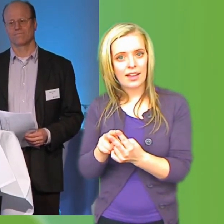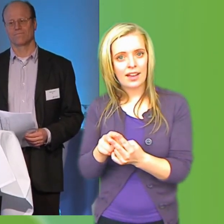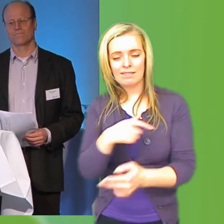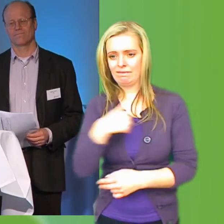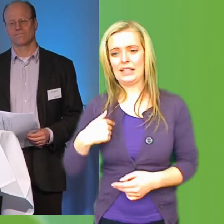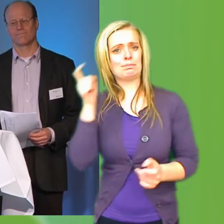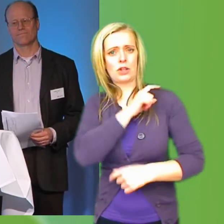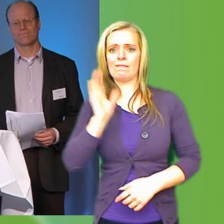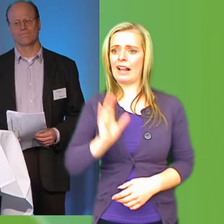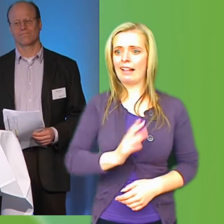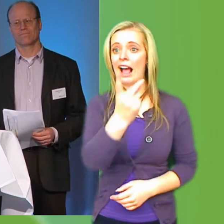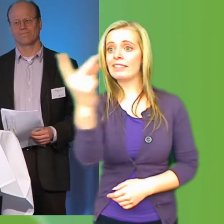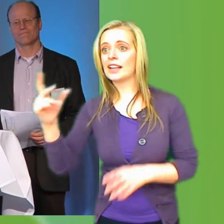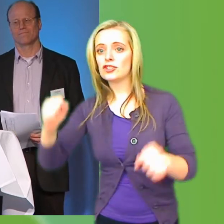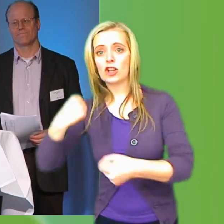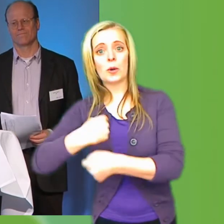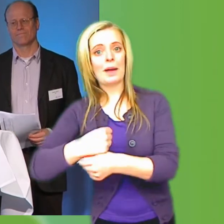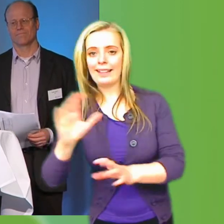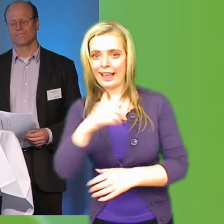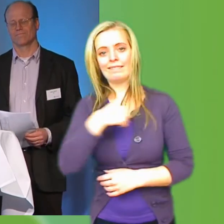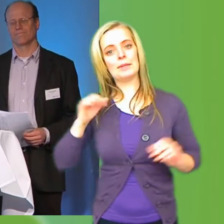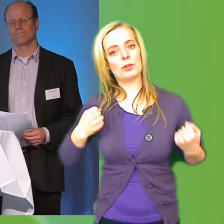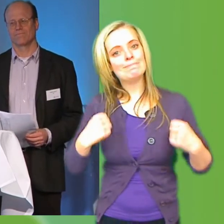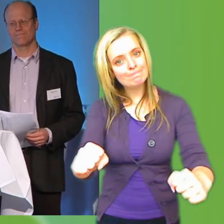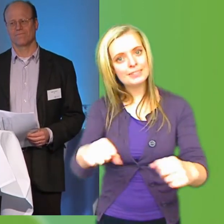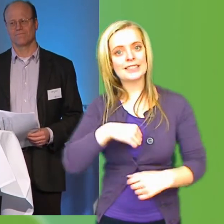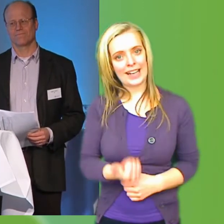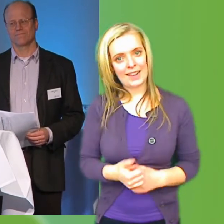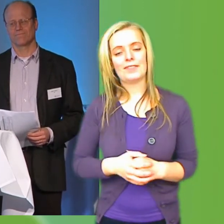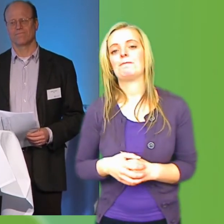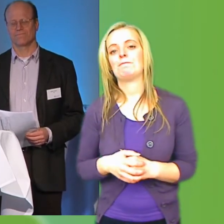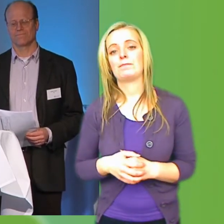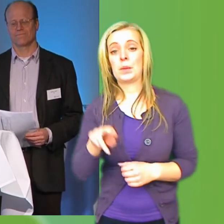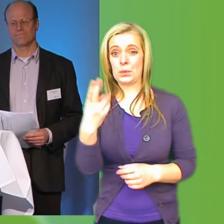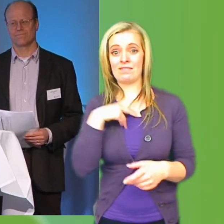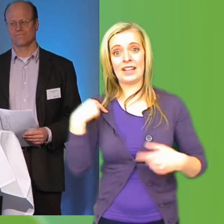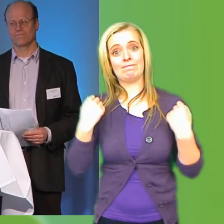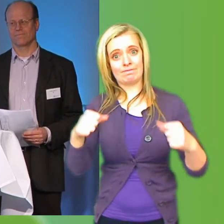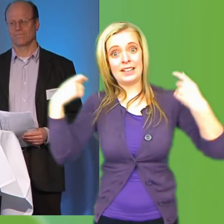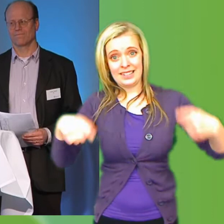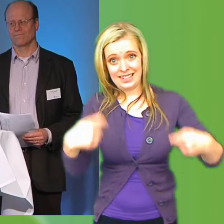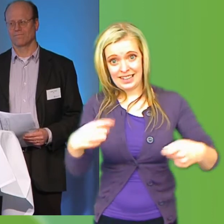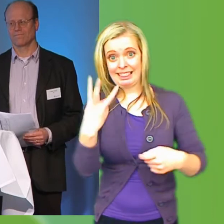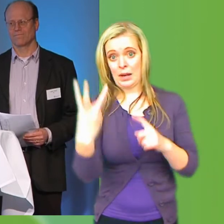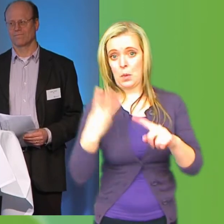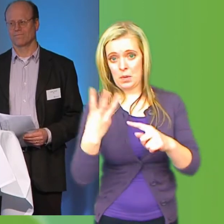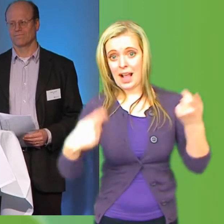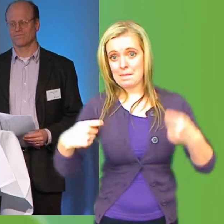När vi drar igång kampanjen är det lika bra att säga från början att det är vi